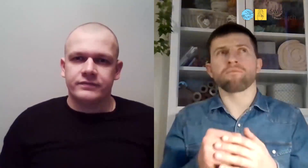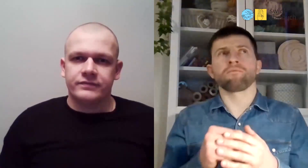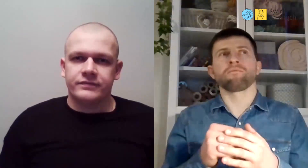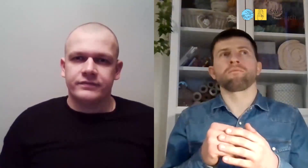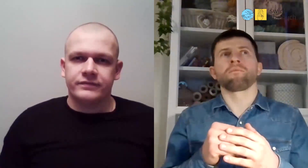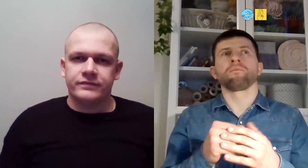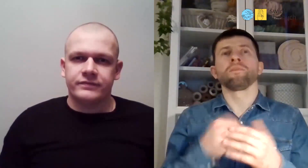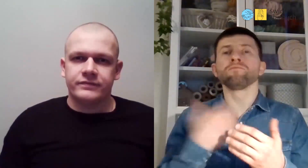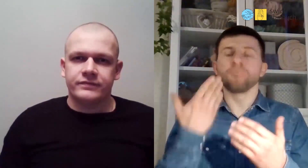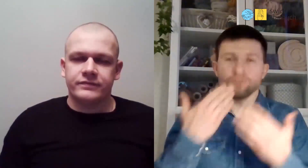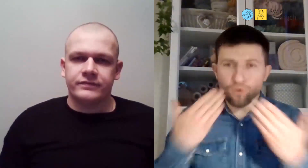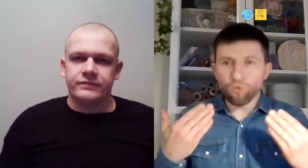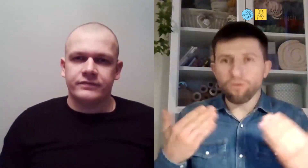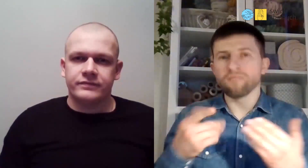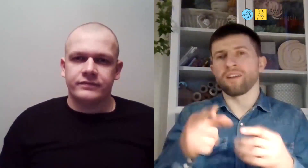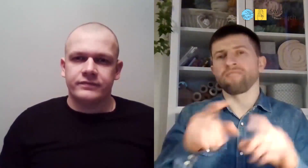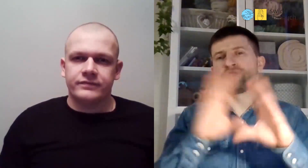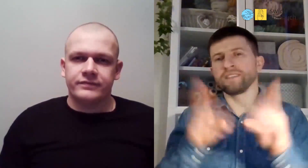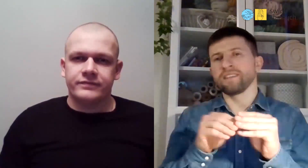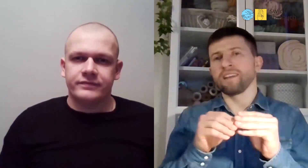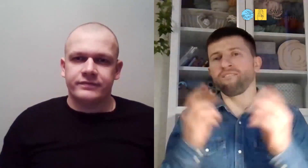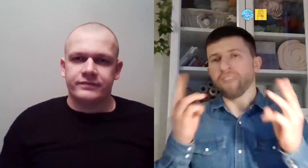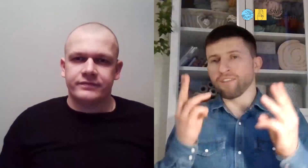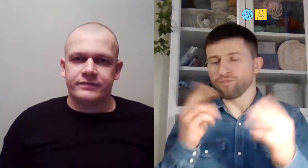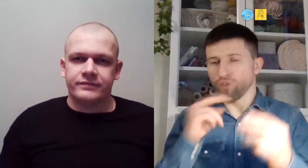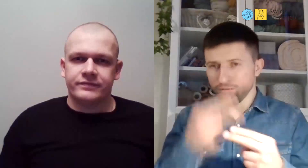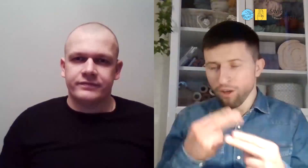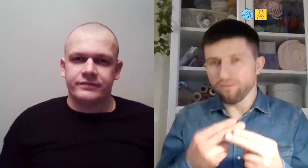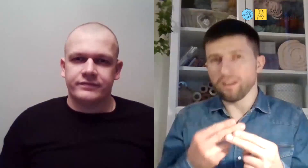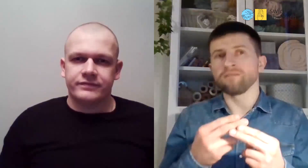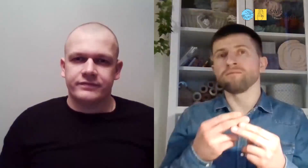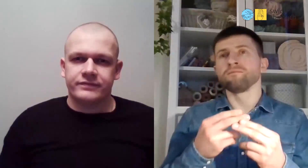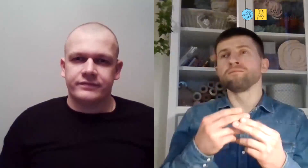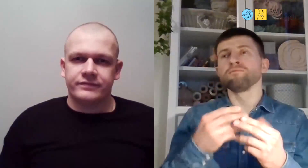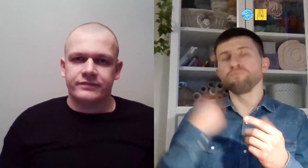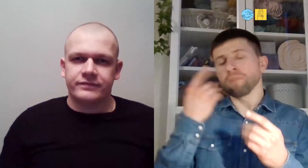Bardzo dziękuję za wszystkie ważne odpowiedzi.